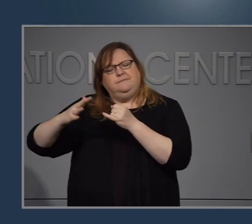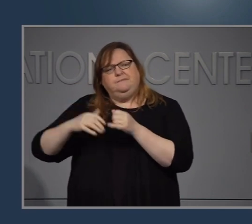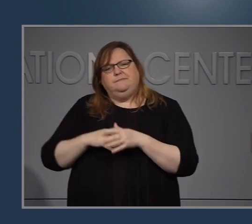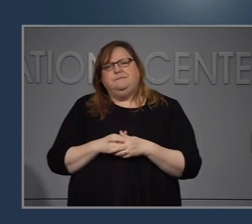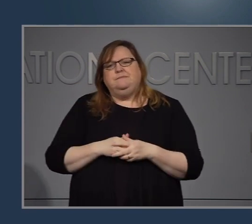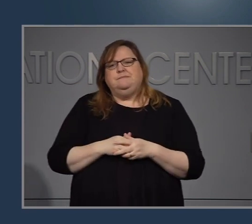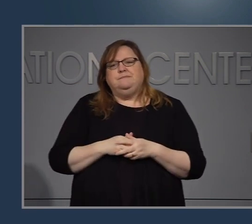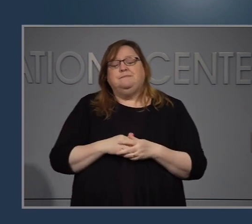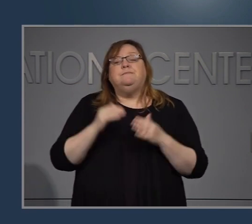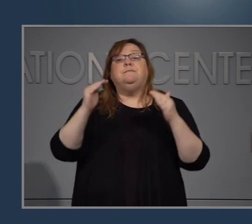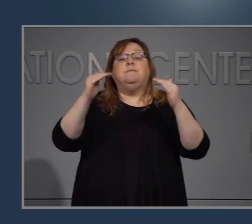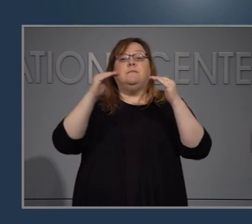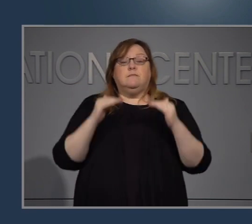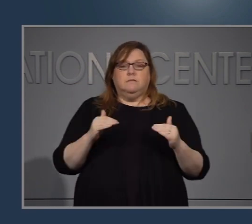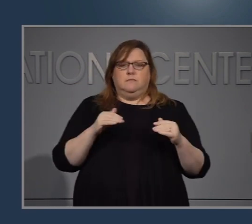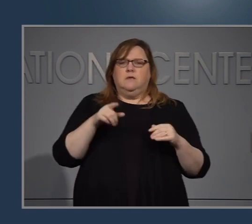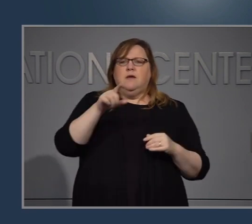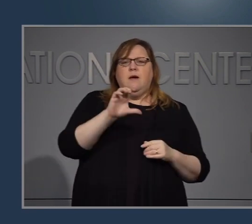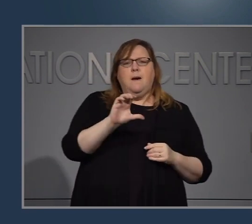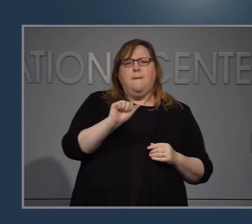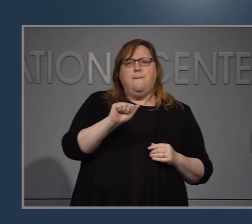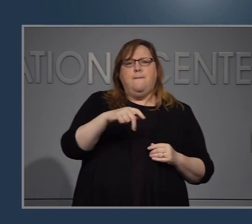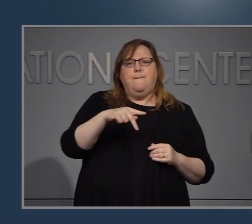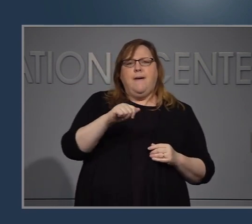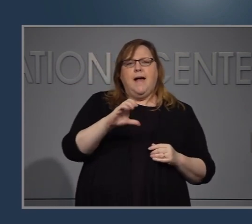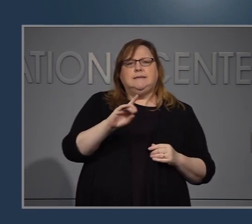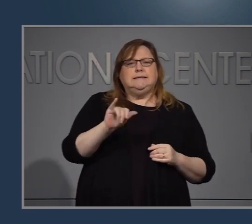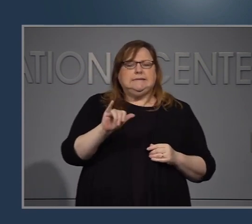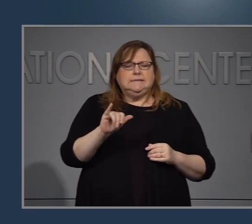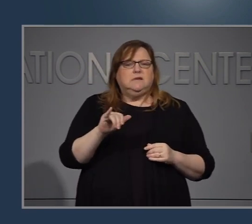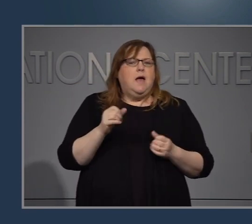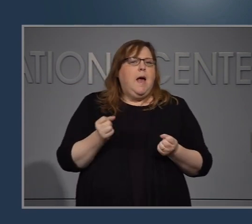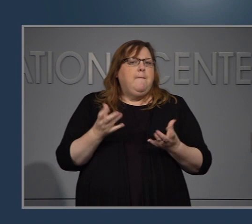positivas en su mayoría estos buen indicio, las pruebas.